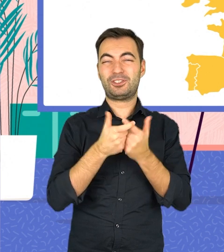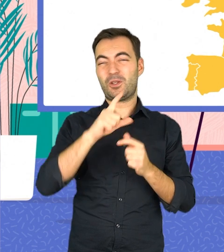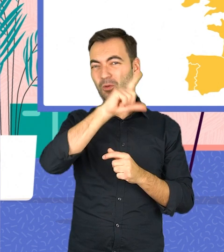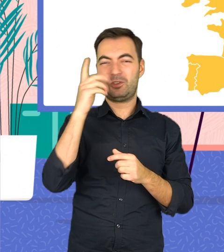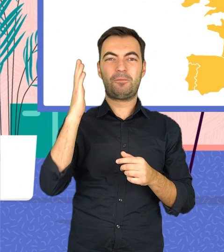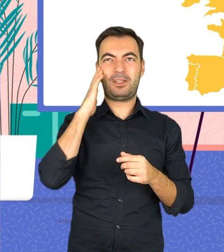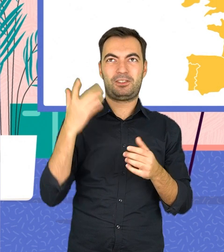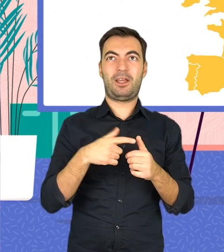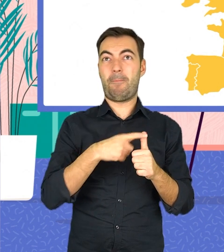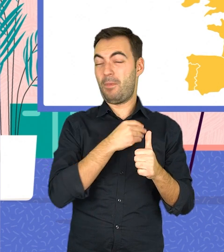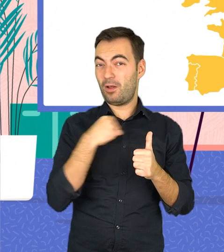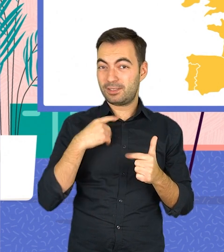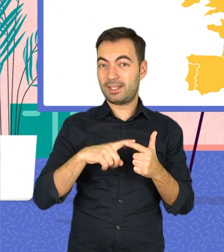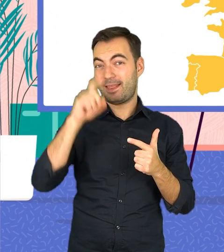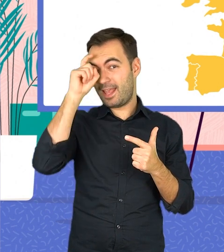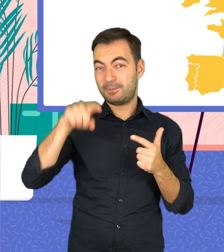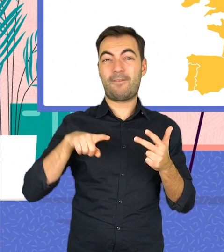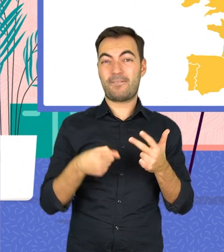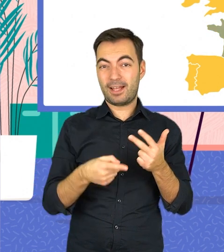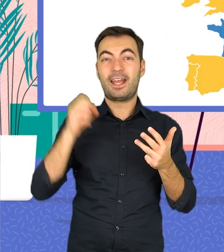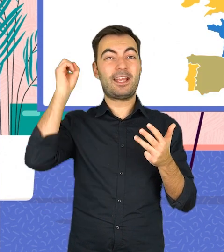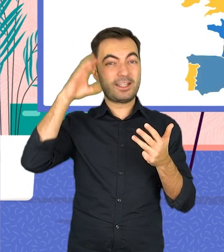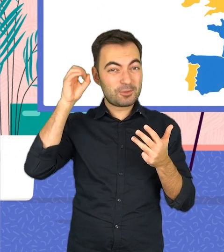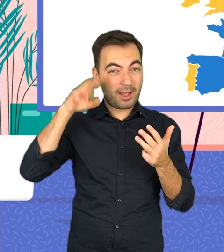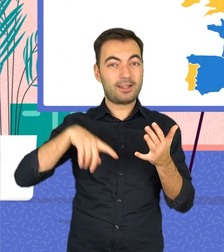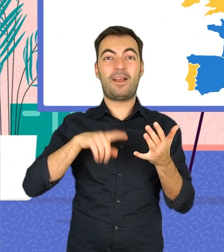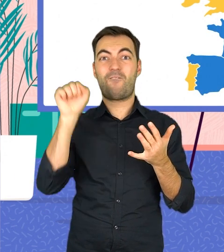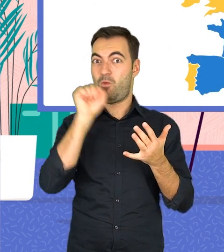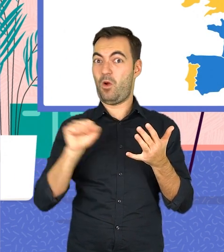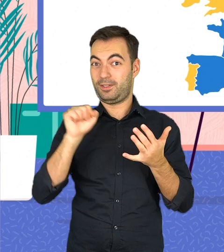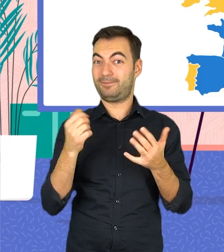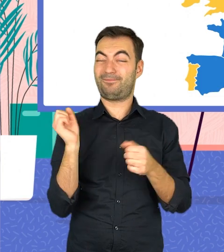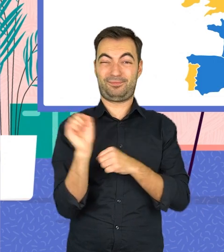ludzi mieszkających w Polsce Niemczech Francji Hiszpanii i we Włoszech.